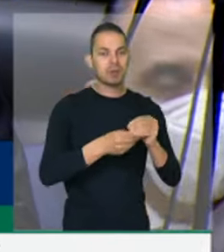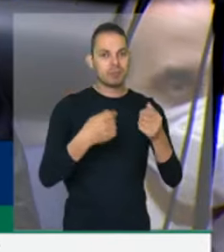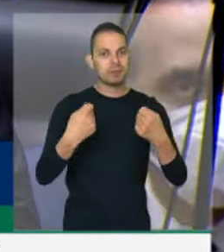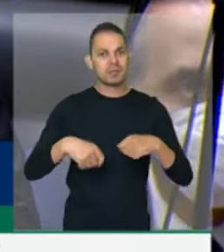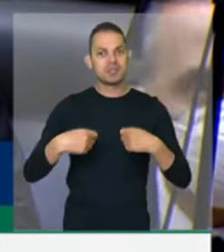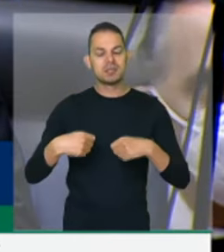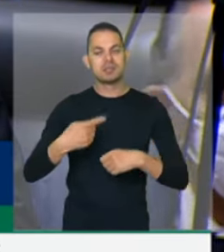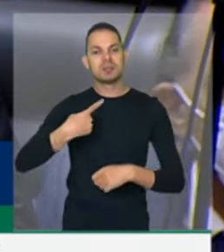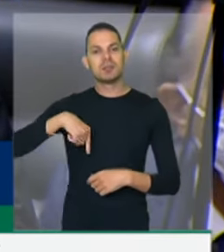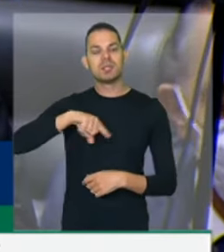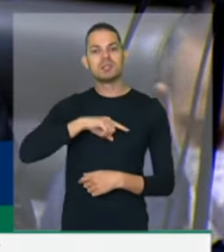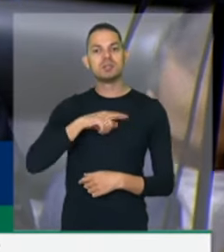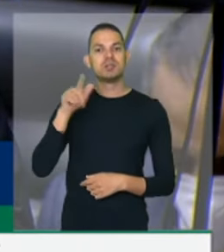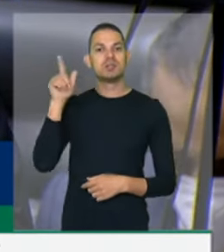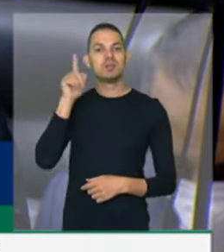VER NÉ .... ISSO ACONTECER, ENTÃO, OS INSUMOS, ELE TEM